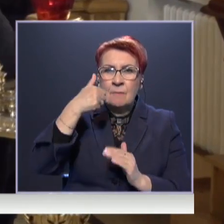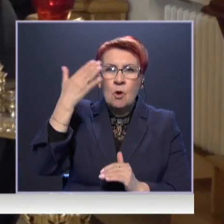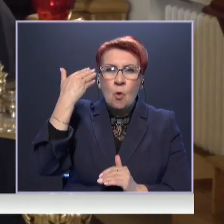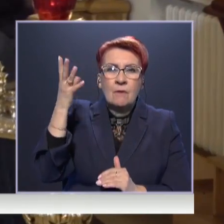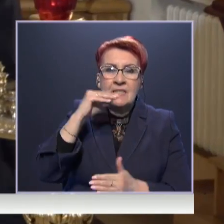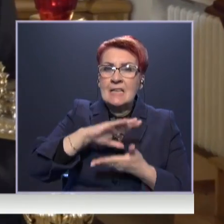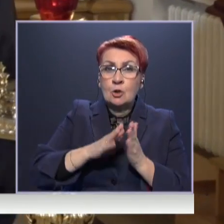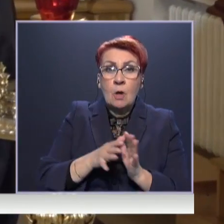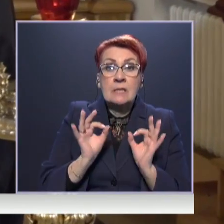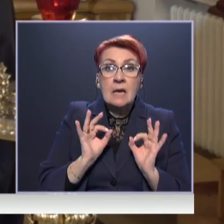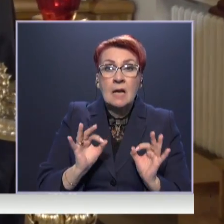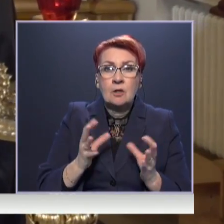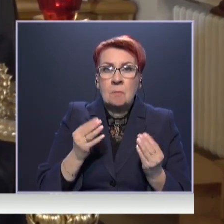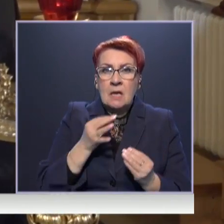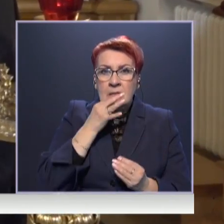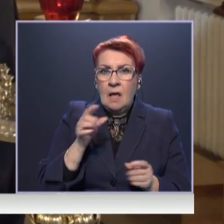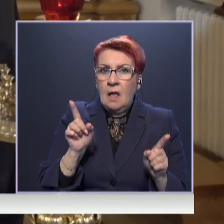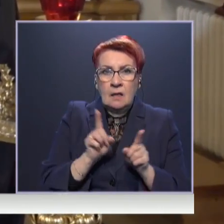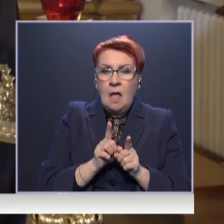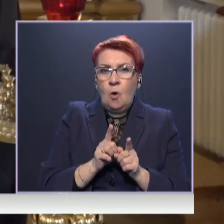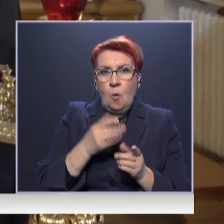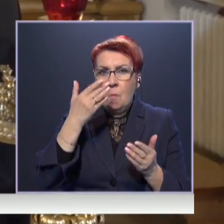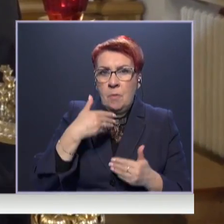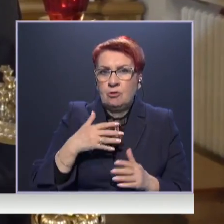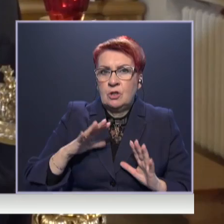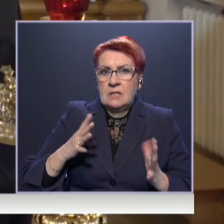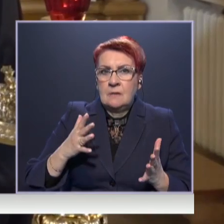конечно мягко сказать такому прочтению событий способствует